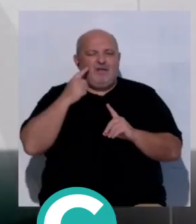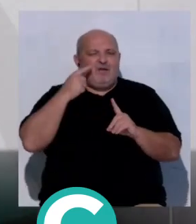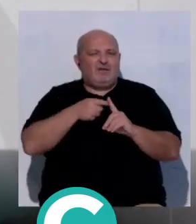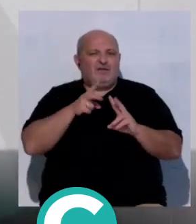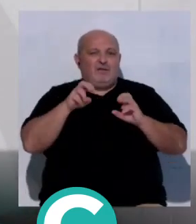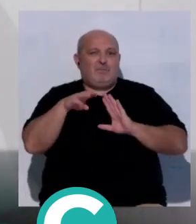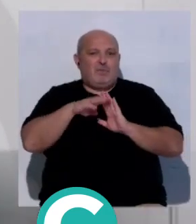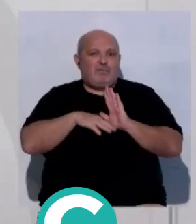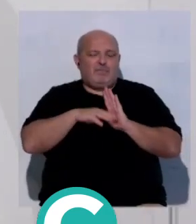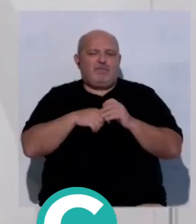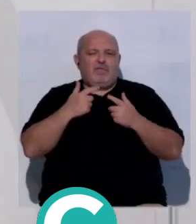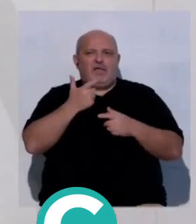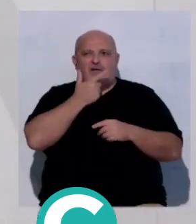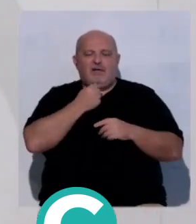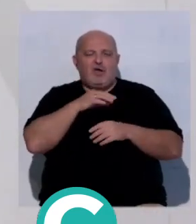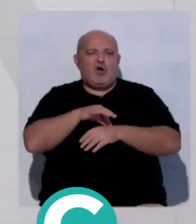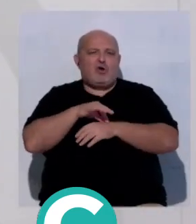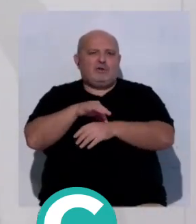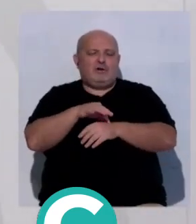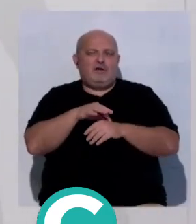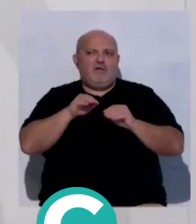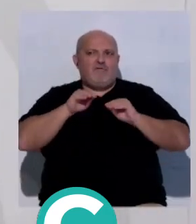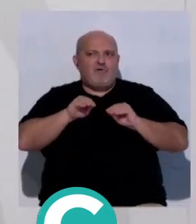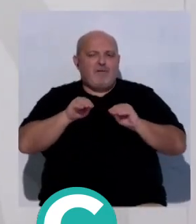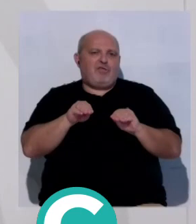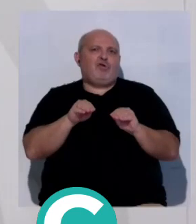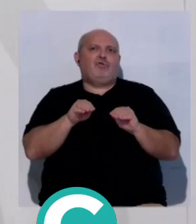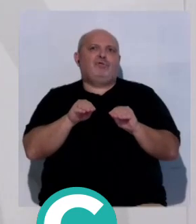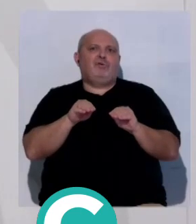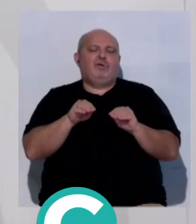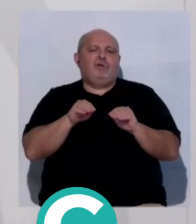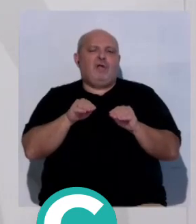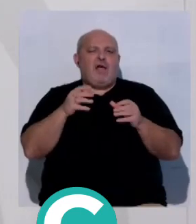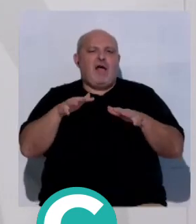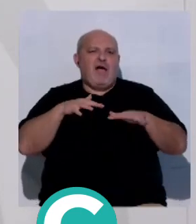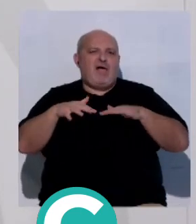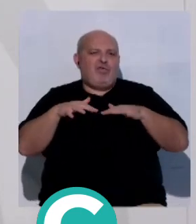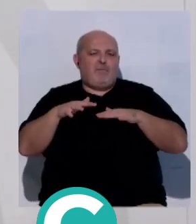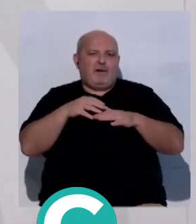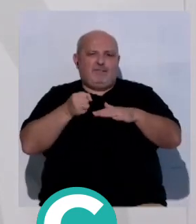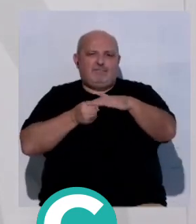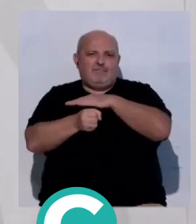programa es facilitar la orientación la formación y las acciones para la inserción laboral de un